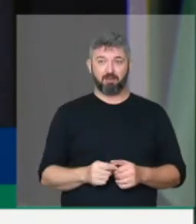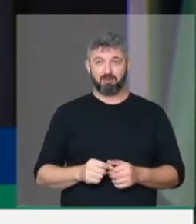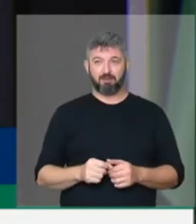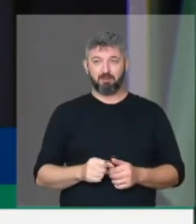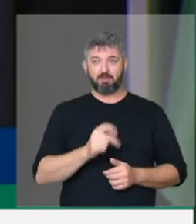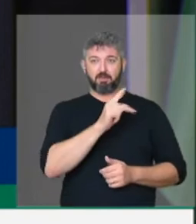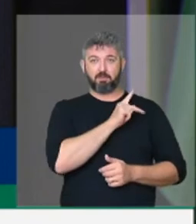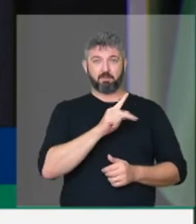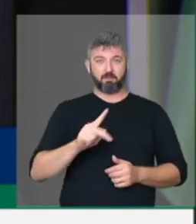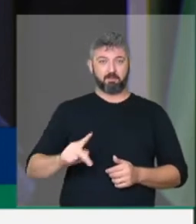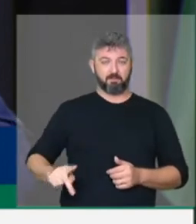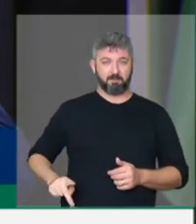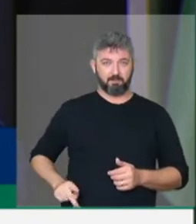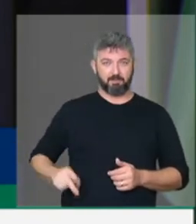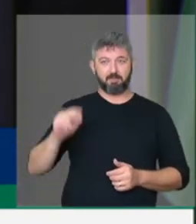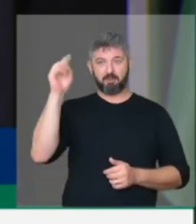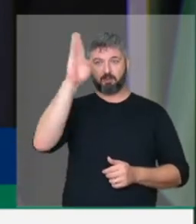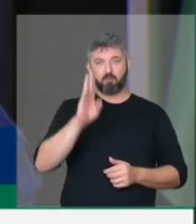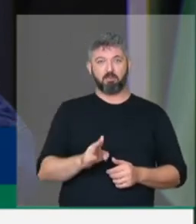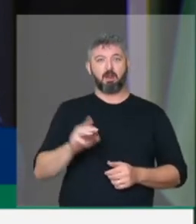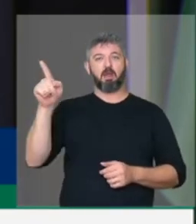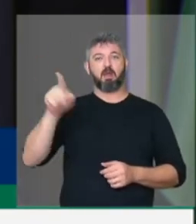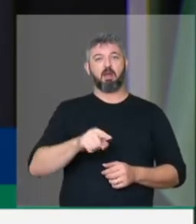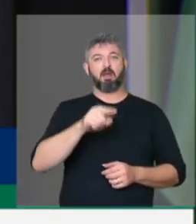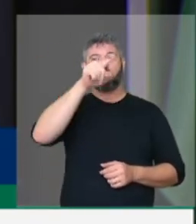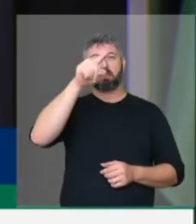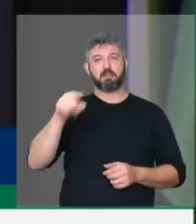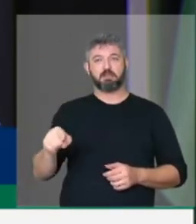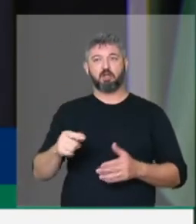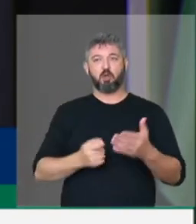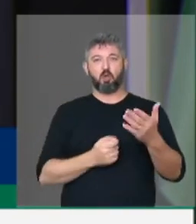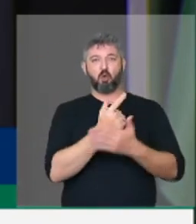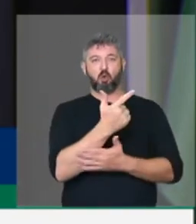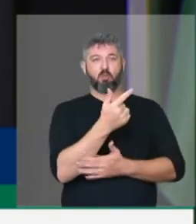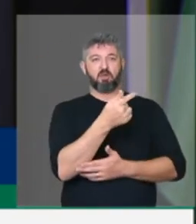SABE AO CERTO É QUE O PRESIDENTE DA REPÚBLICA CANCELOU A COMPRA DE 70 MILHÕES DE VACINAS FEITAS